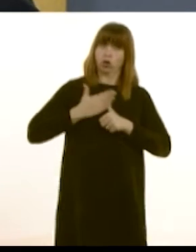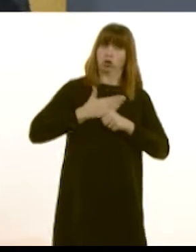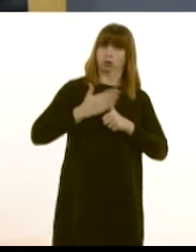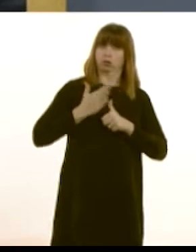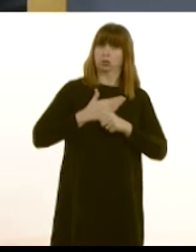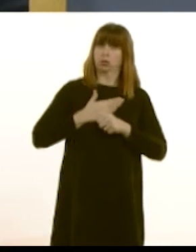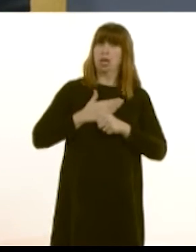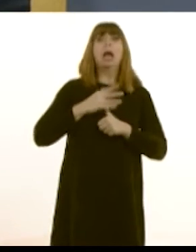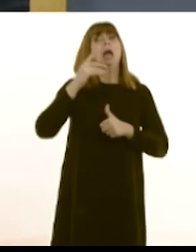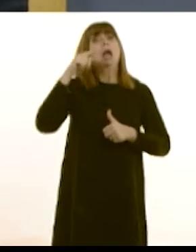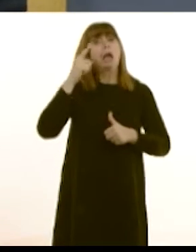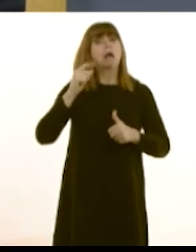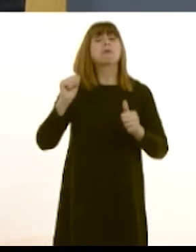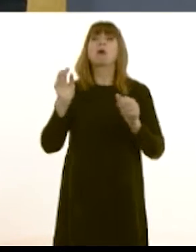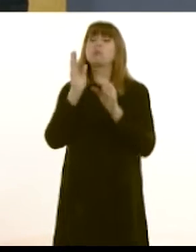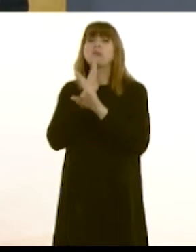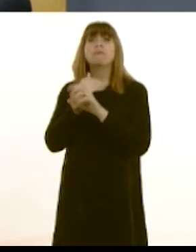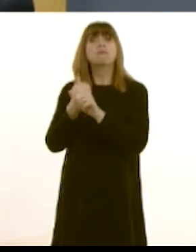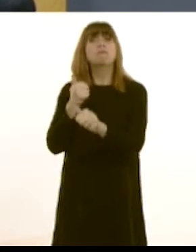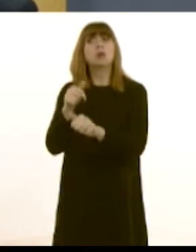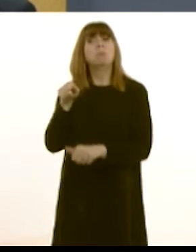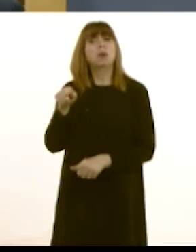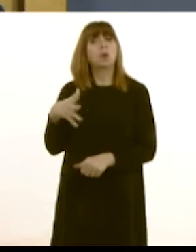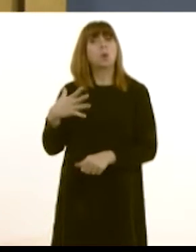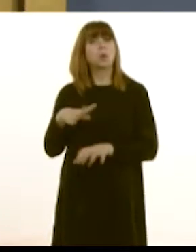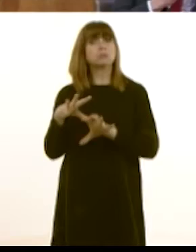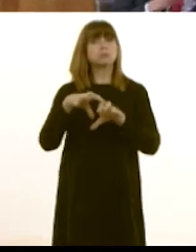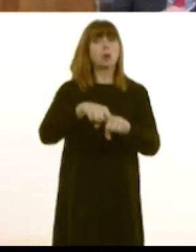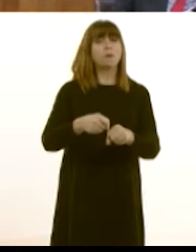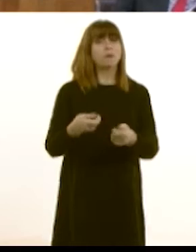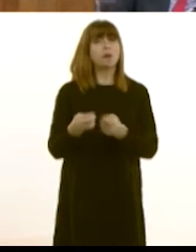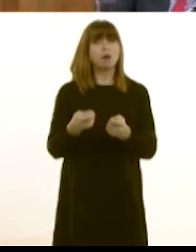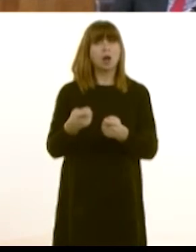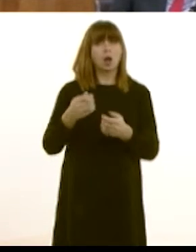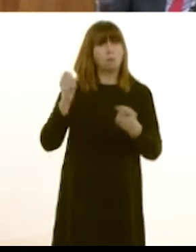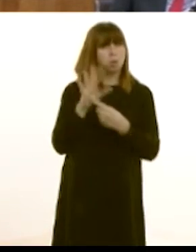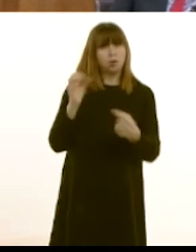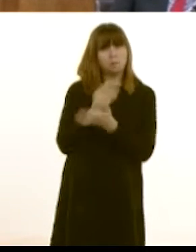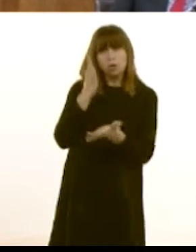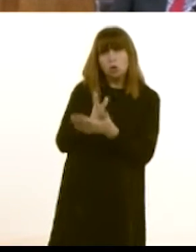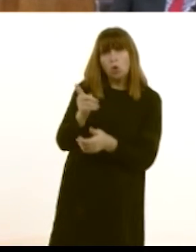A ydych chiín cytuno y dylai awdurdodau lleol gynnal ymgynghoriad gydag aelodau oír cyhoedd